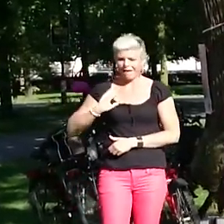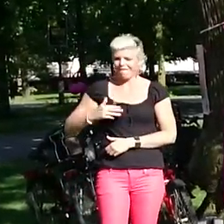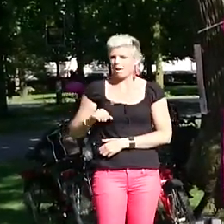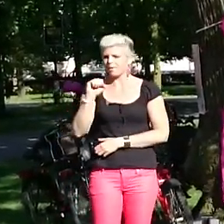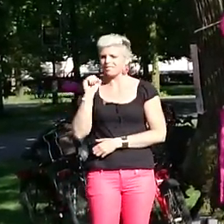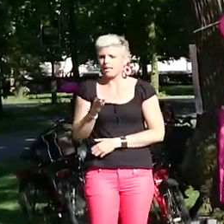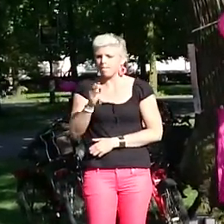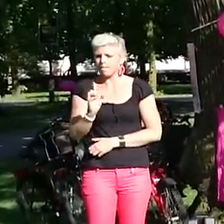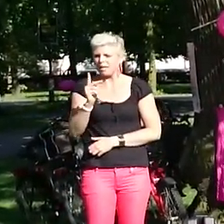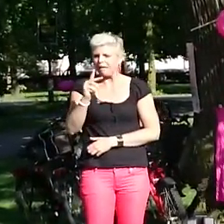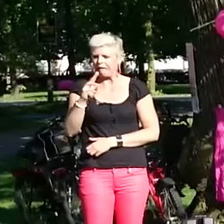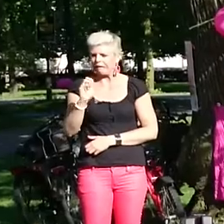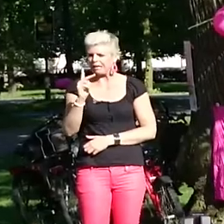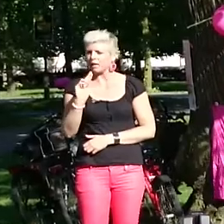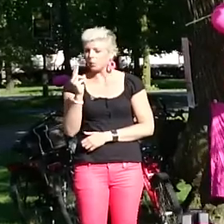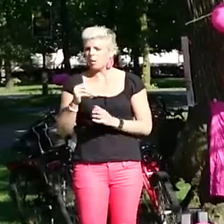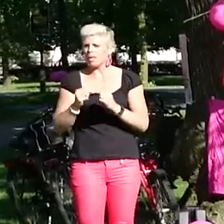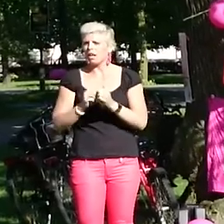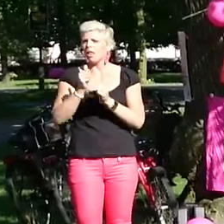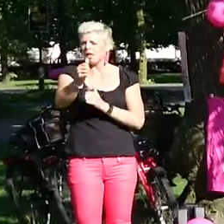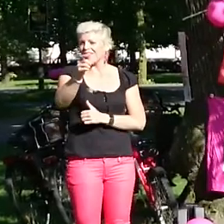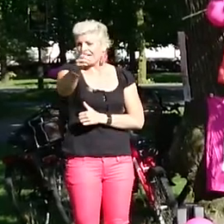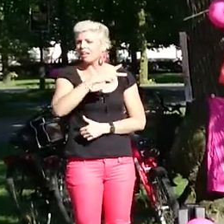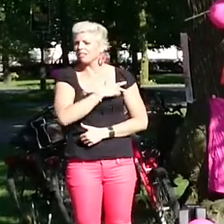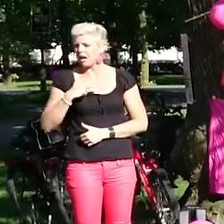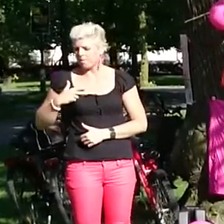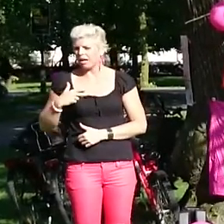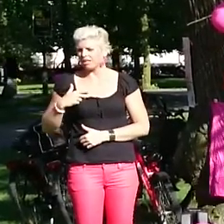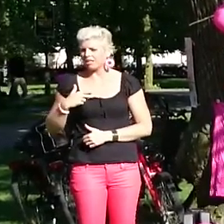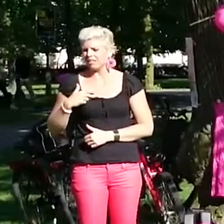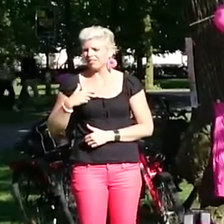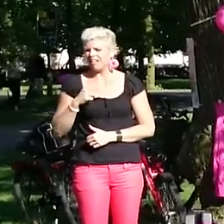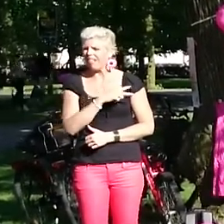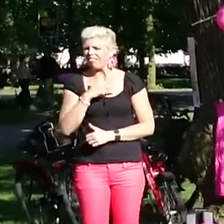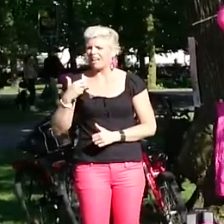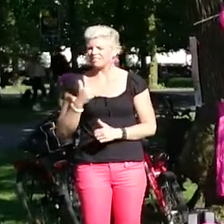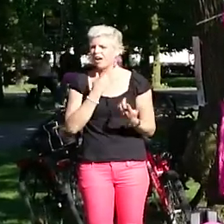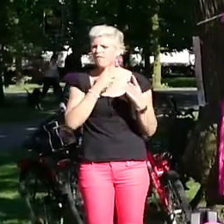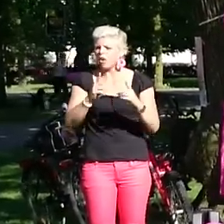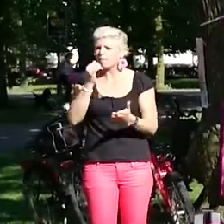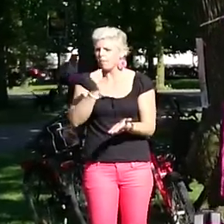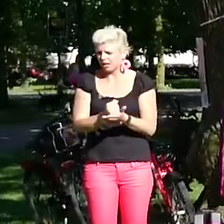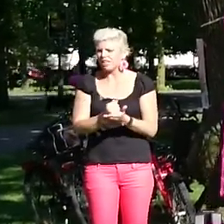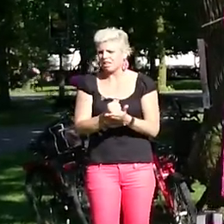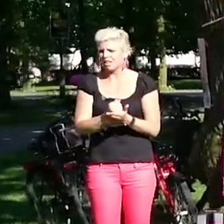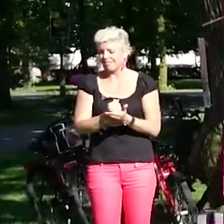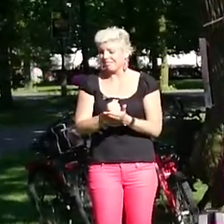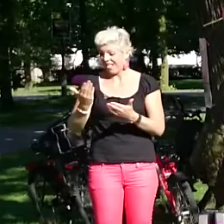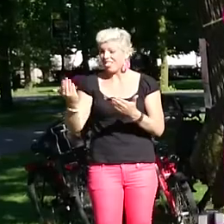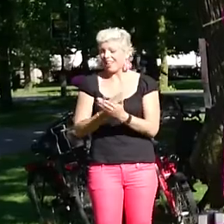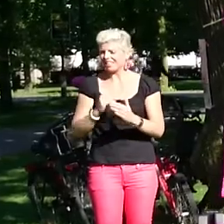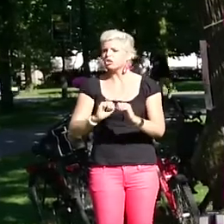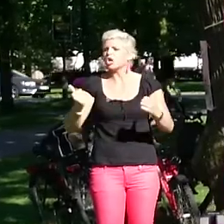Där blev Dansk Folkeparti - det rasistiska partiet - landets största parti i EU-valet.